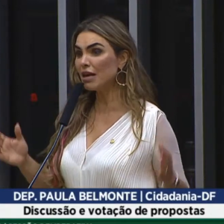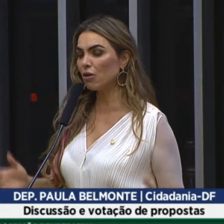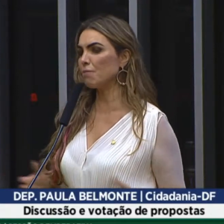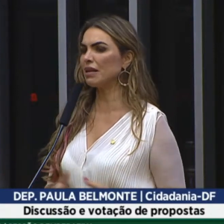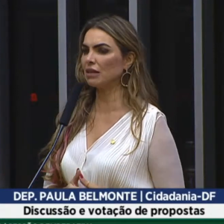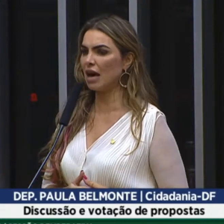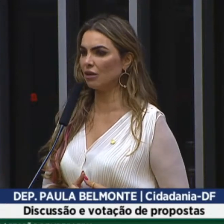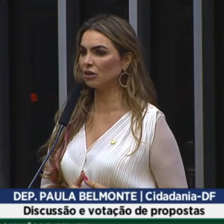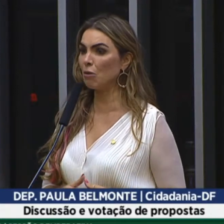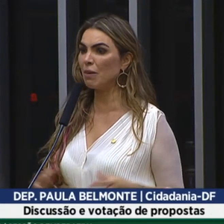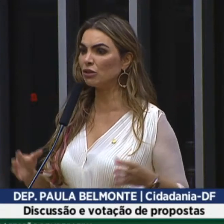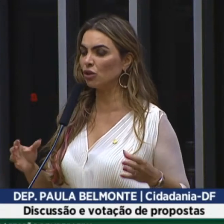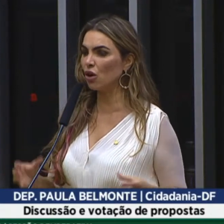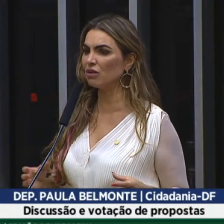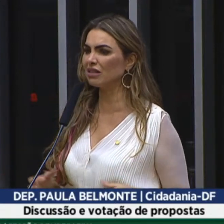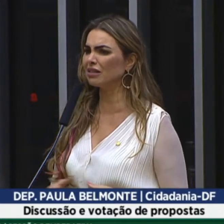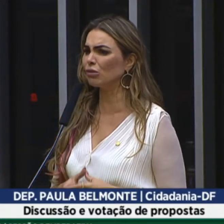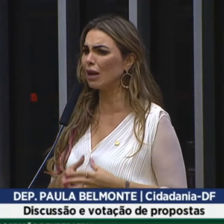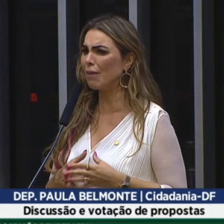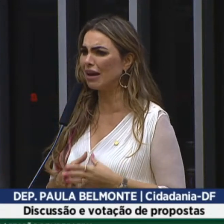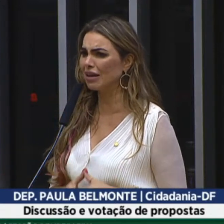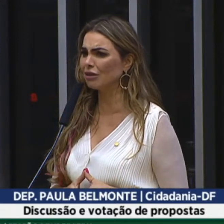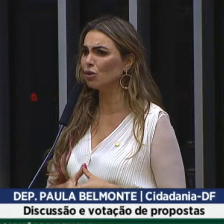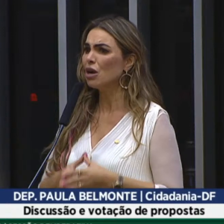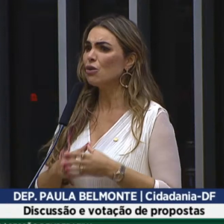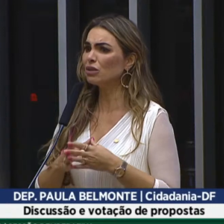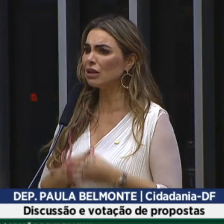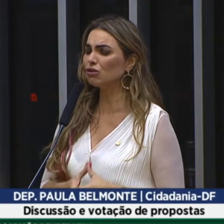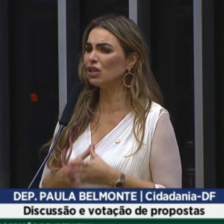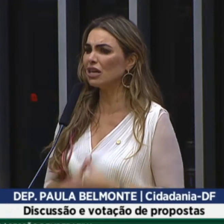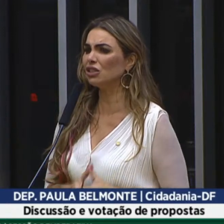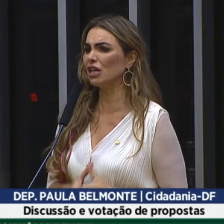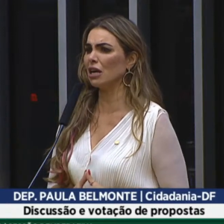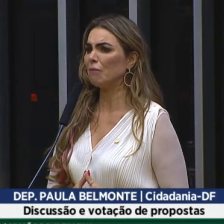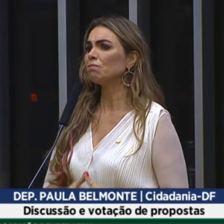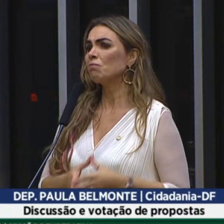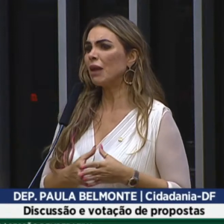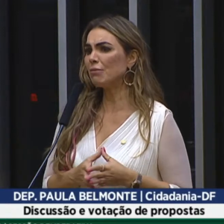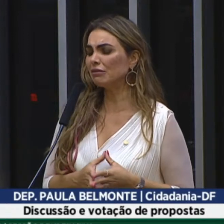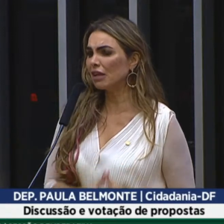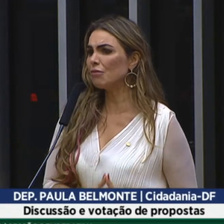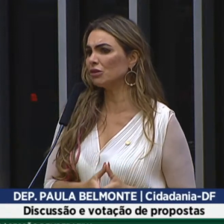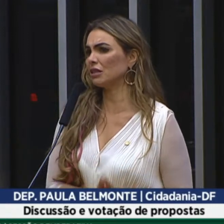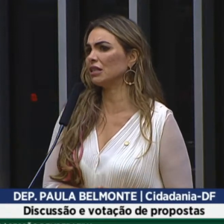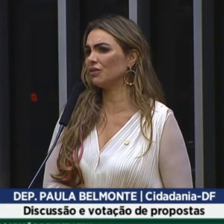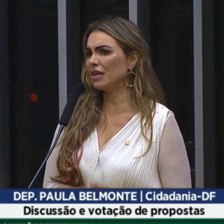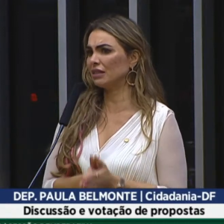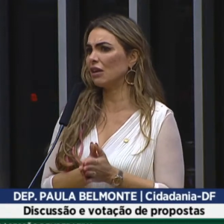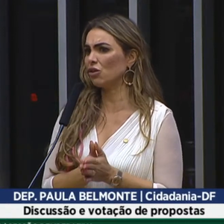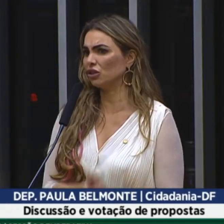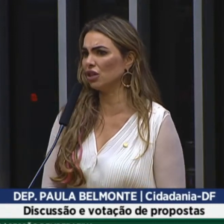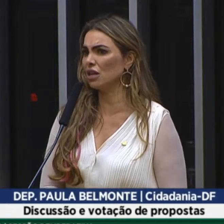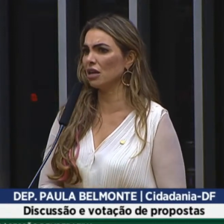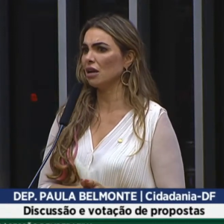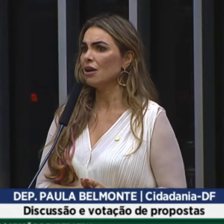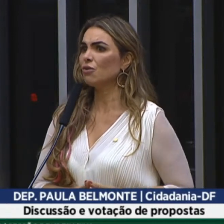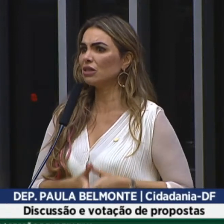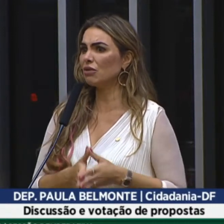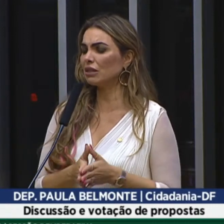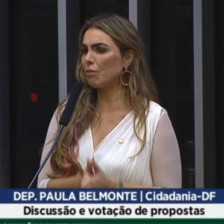PESSOAS QUE ESTÃO TRABALHANDO O SEU DIA A DIA PRA MANTER MUITAS VEZES A LOJINHA, O SEU ESTABELECIMENTO E A FALTA